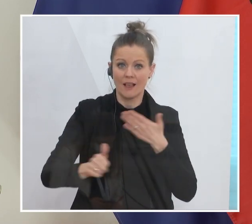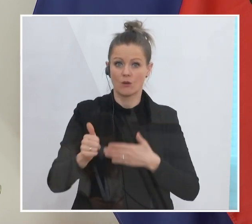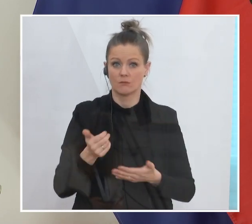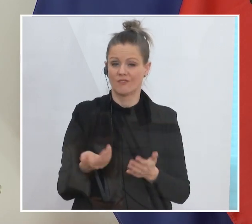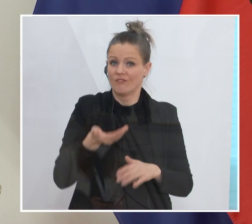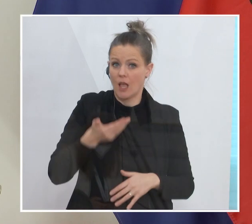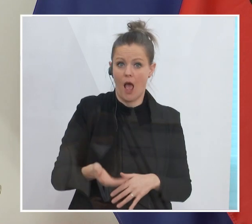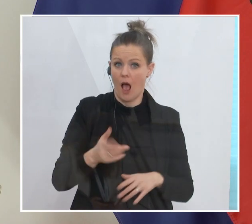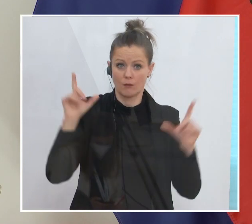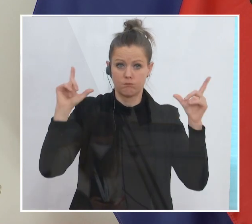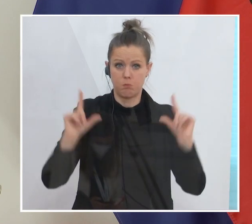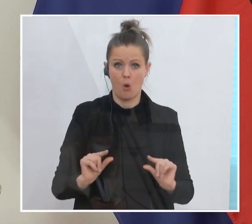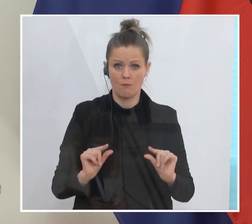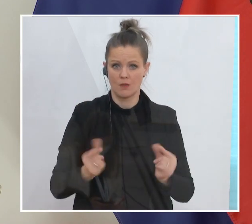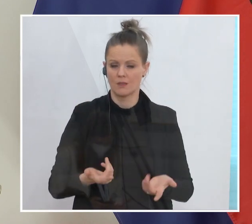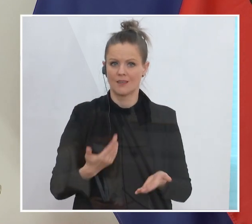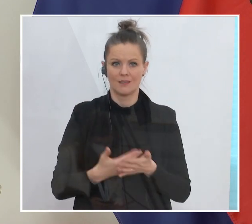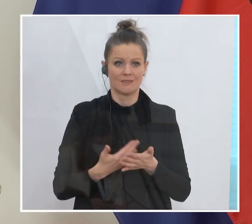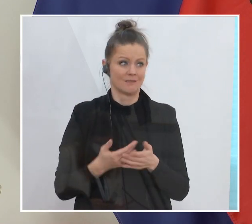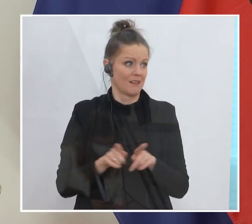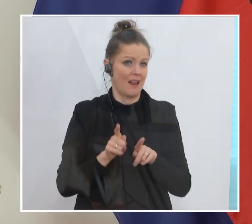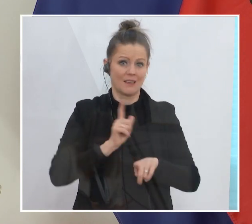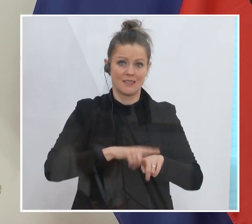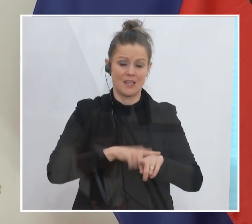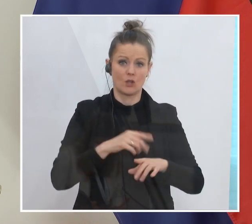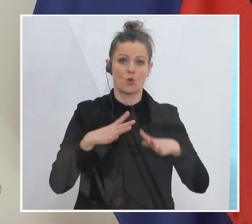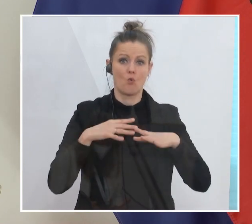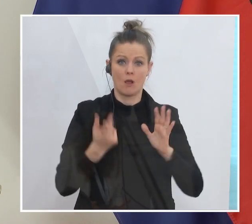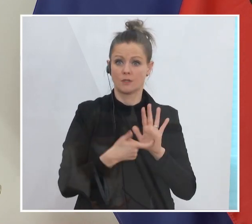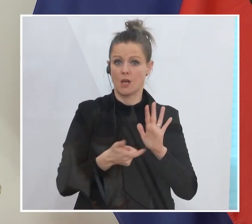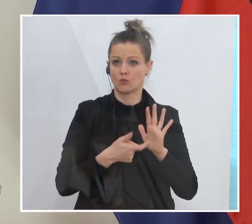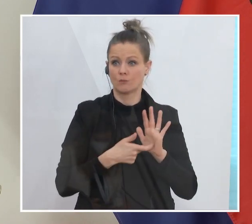führt. Gleichzeitig laufen die Urlaubsansprüche für die Mitarbeiterinnen und Mitarbeiter weiter.